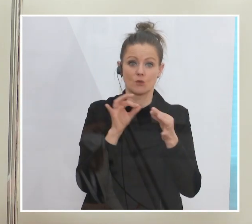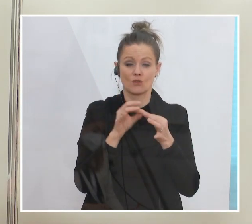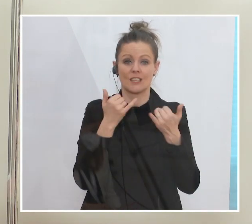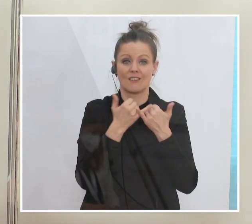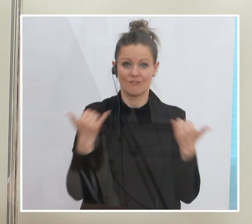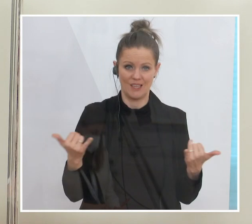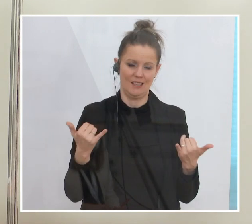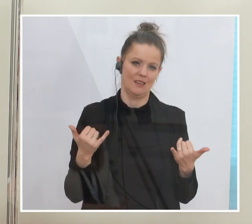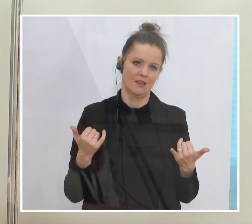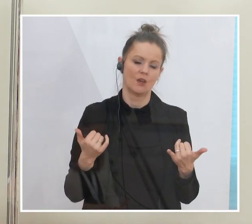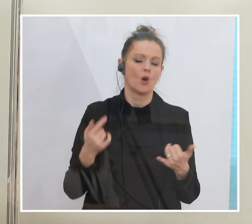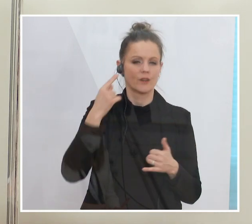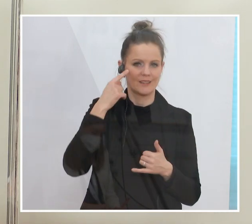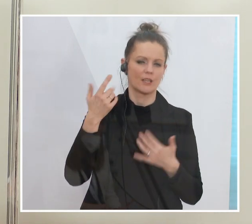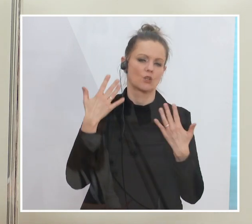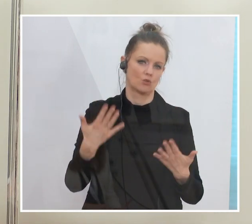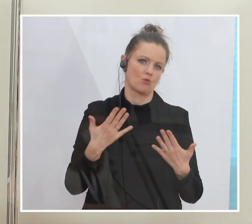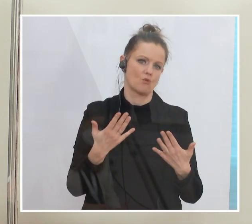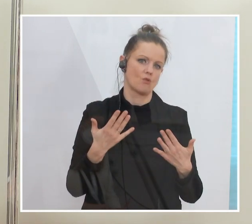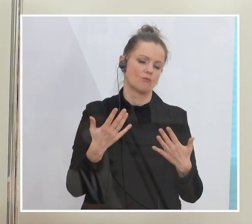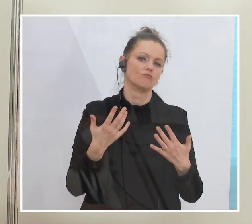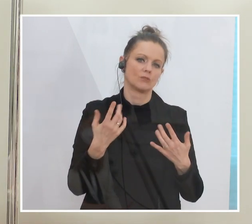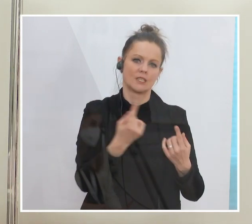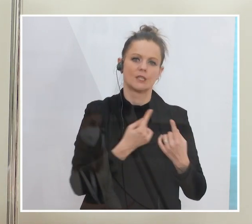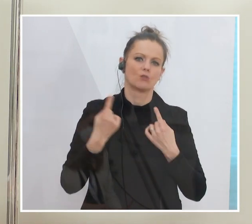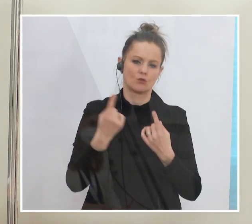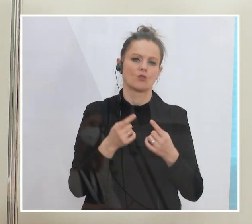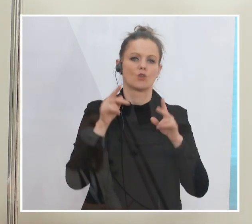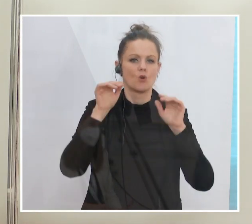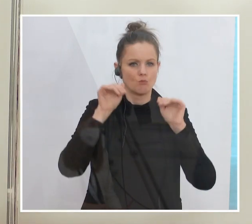das glaube ich, diese Gelegenheit sollten wir nicht auslassen. Das wird beobachten werden und,